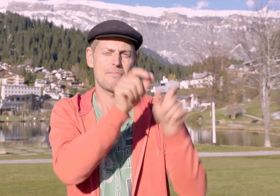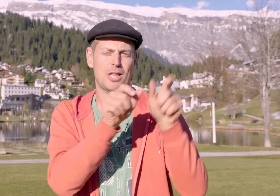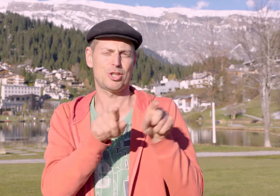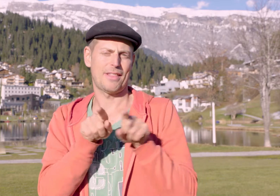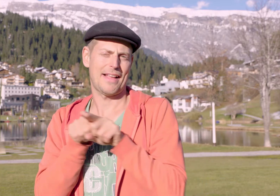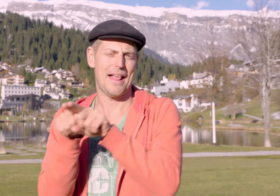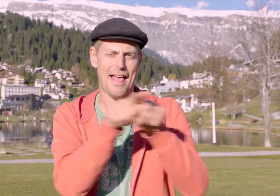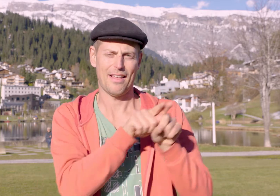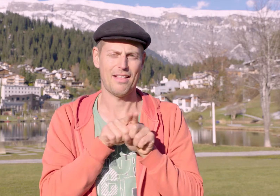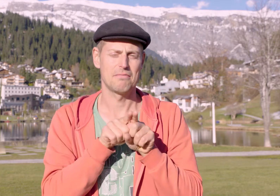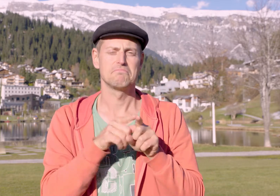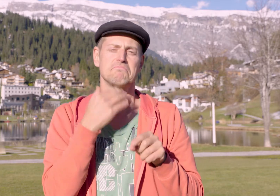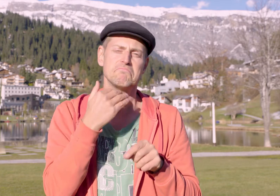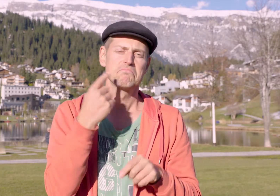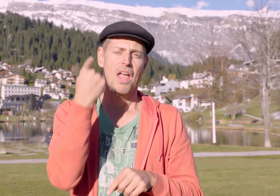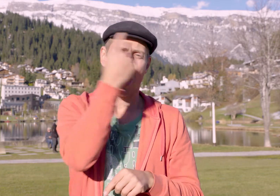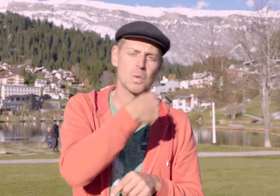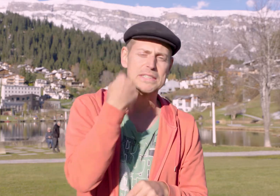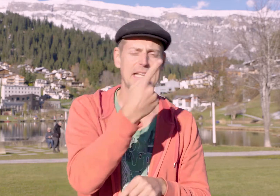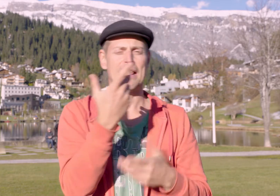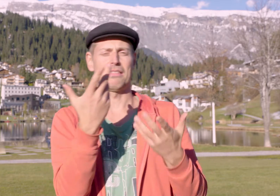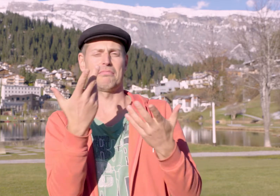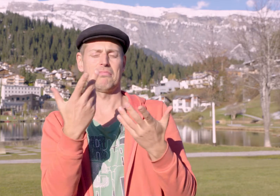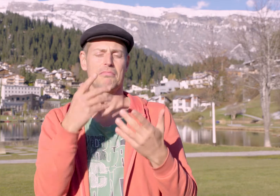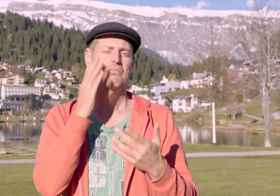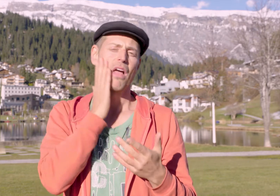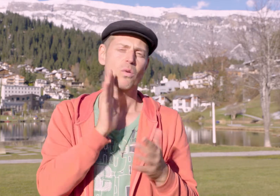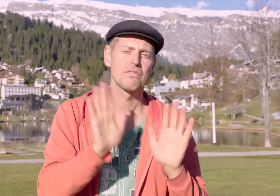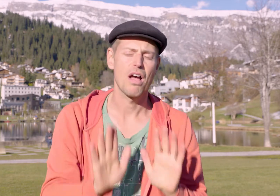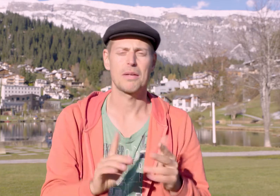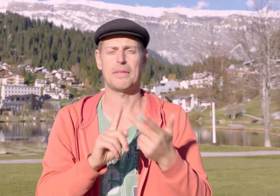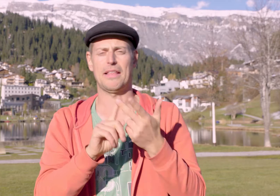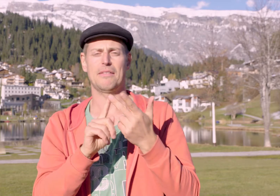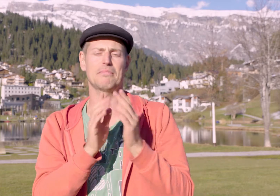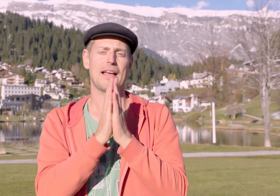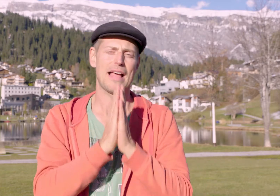unabhängig von Aussehen, Geschlecht, Herkunft oder Religion.